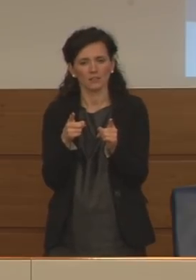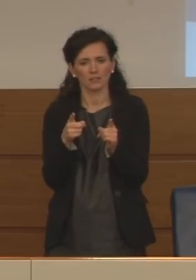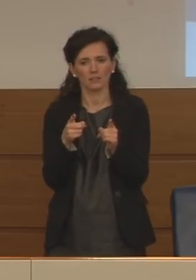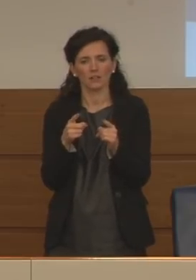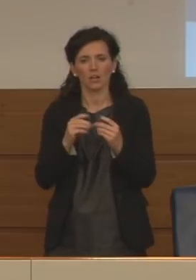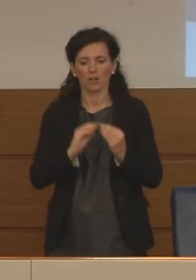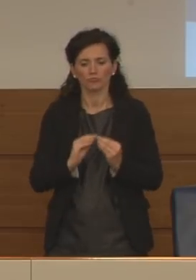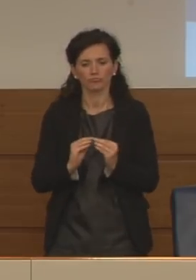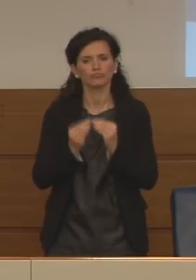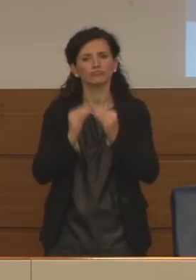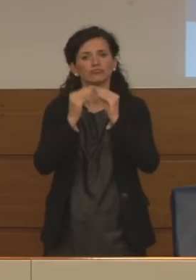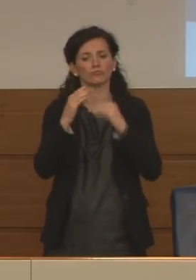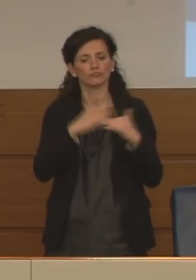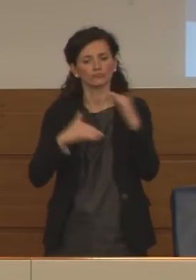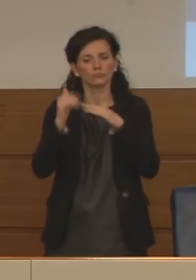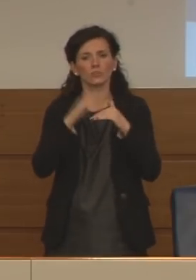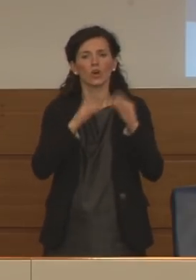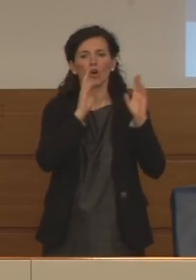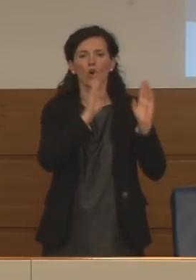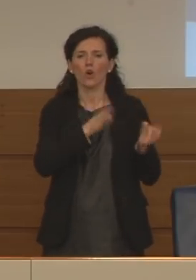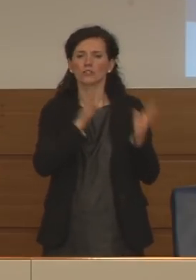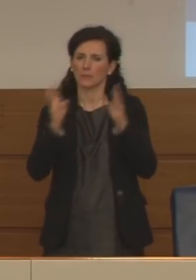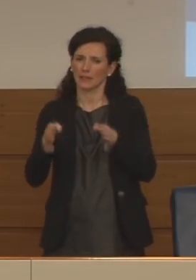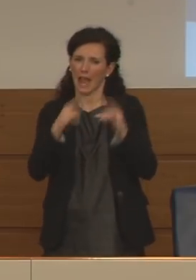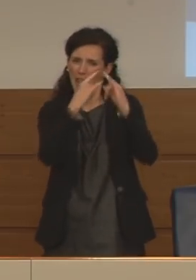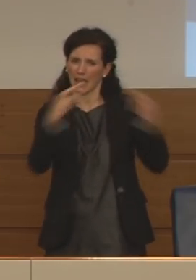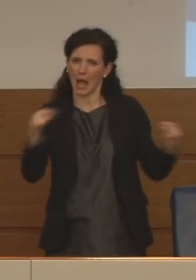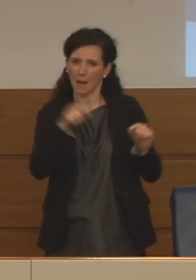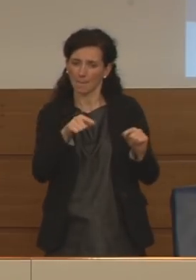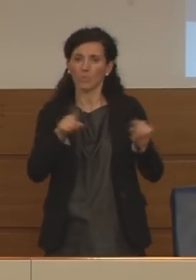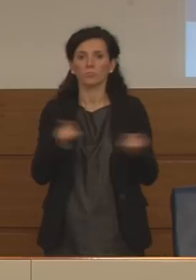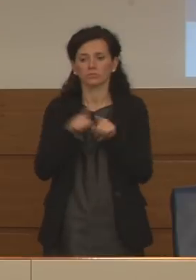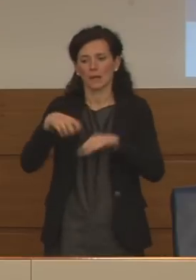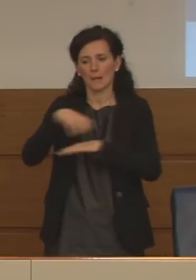ospedale da campo, la stessa cosa ha fatto il Ministero della Difesa a Crema,